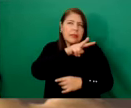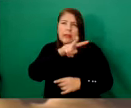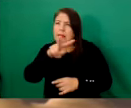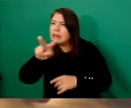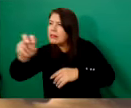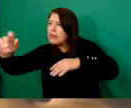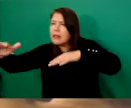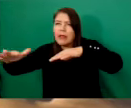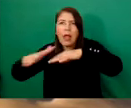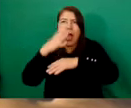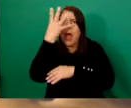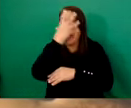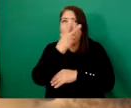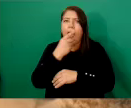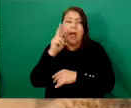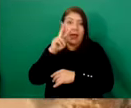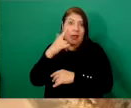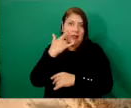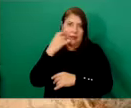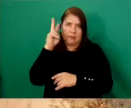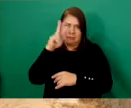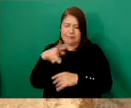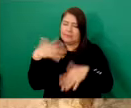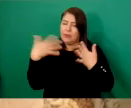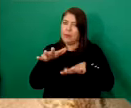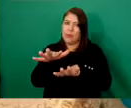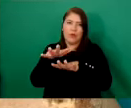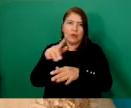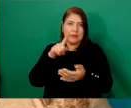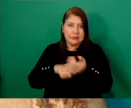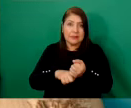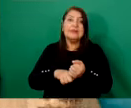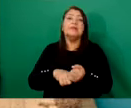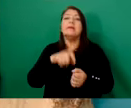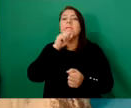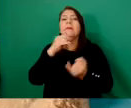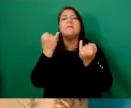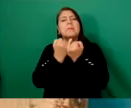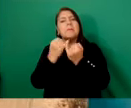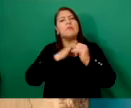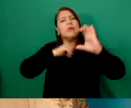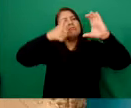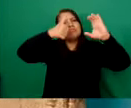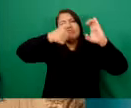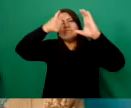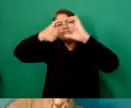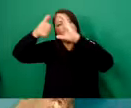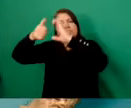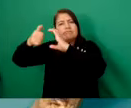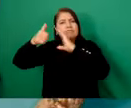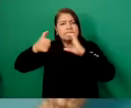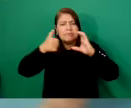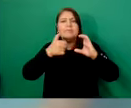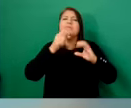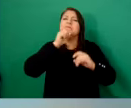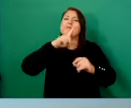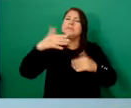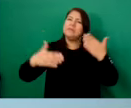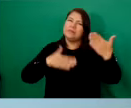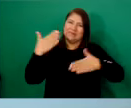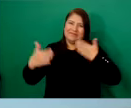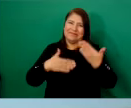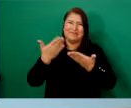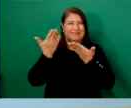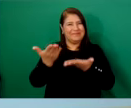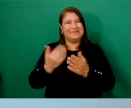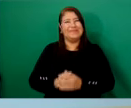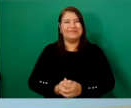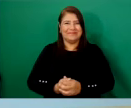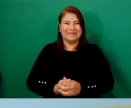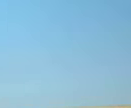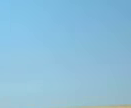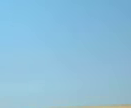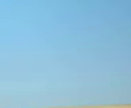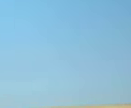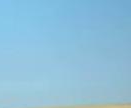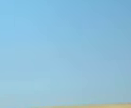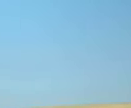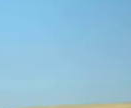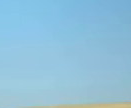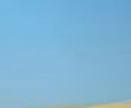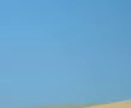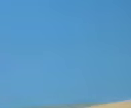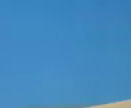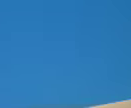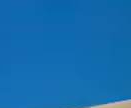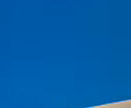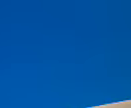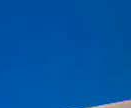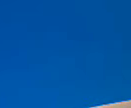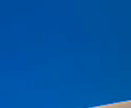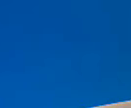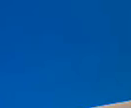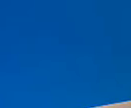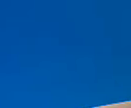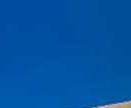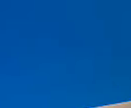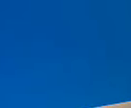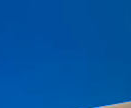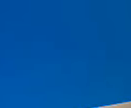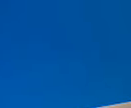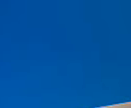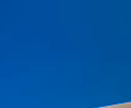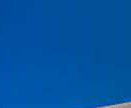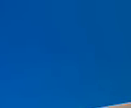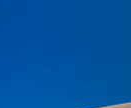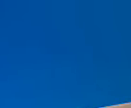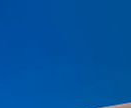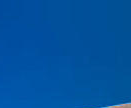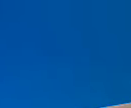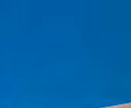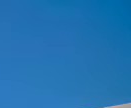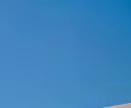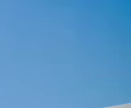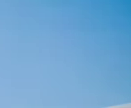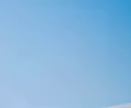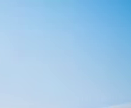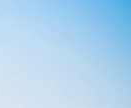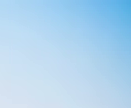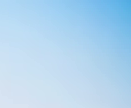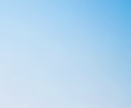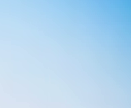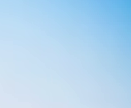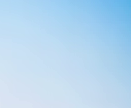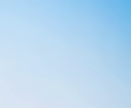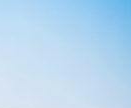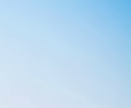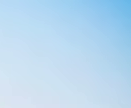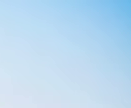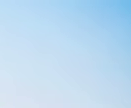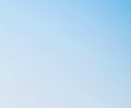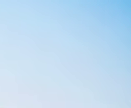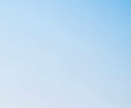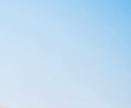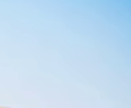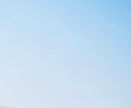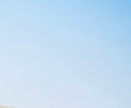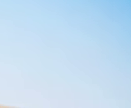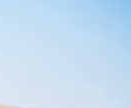las hermosas y distintas vistas y por supuesto tomar varias fotos,así que a divertirnos!!!.